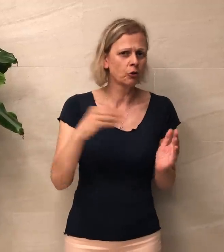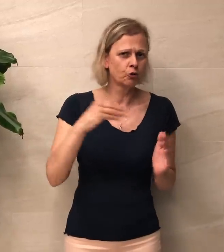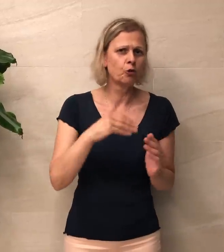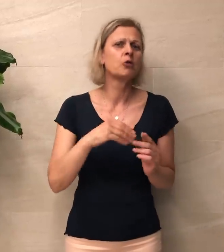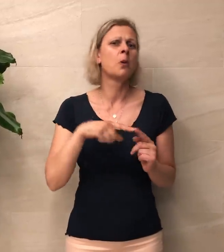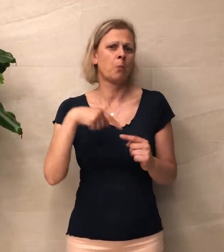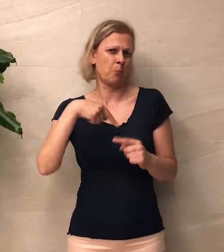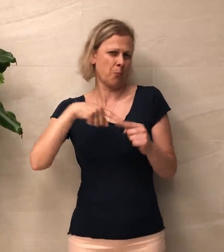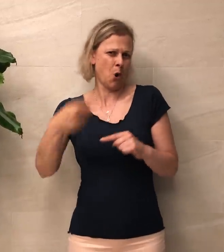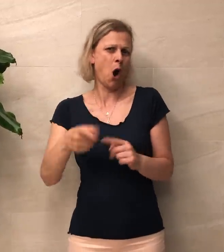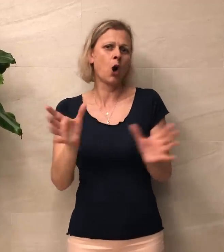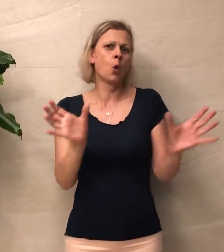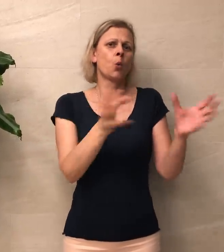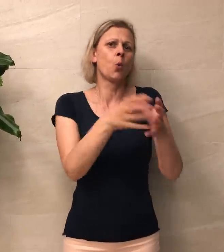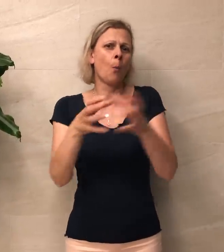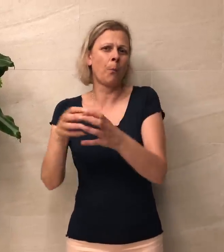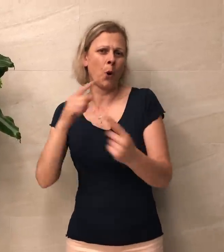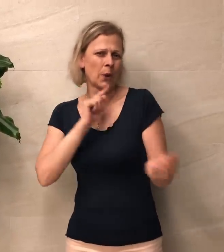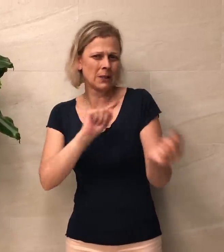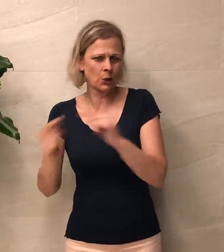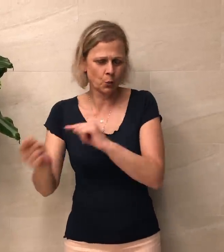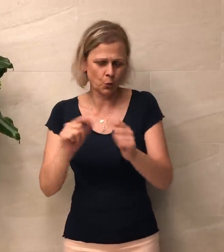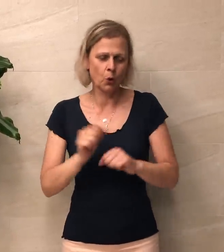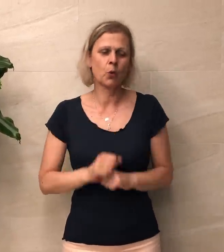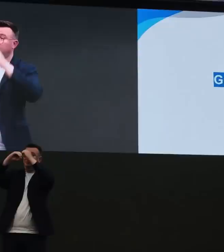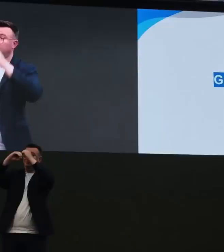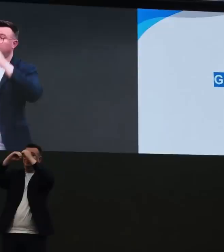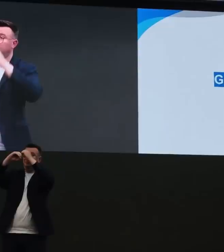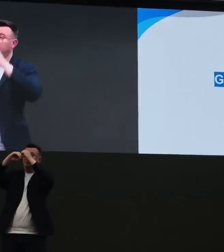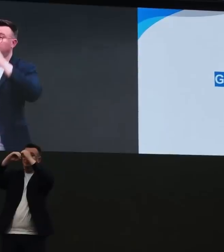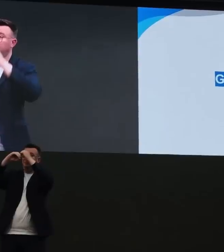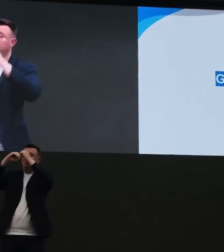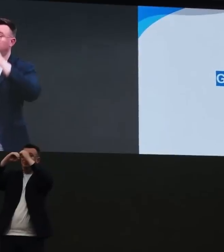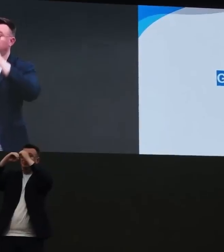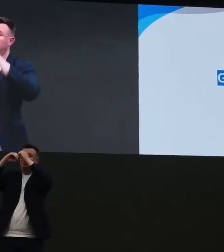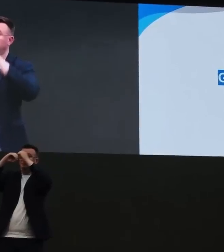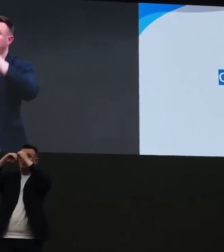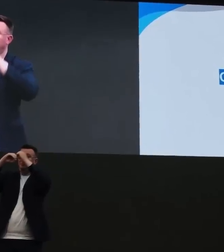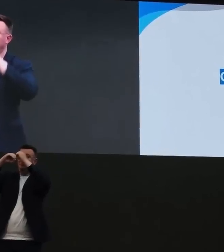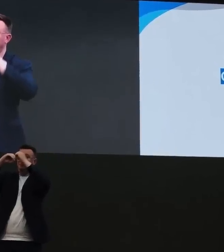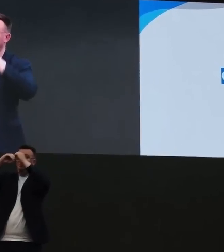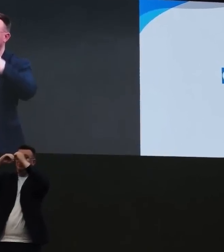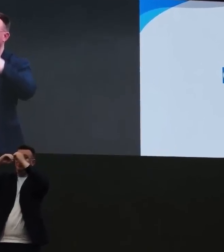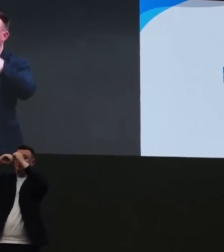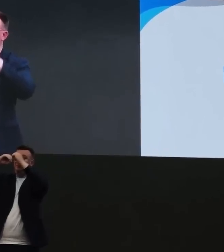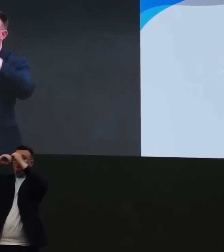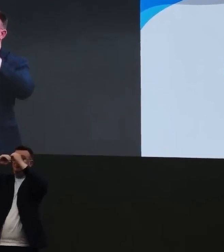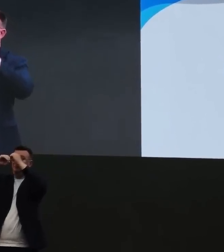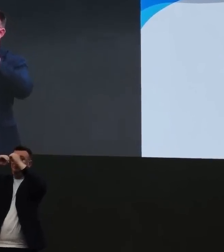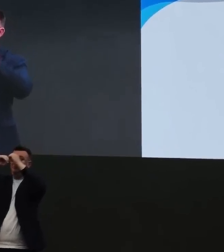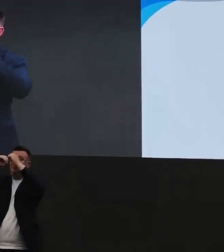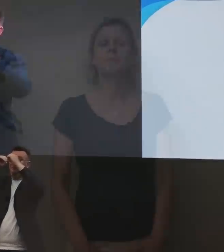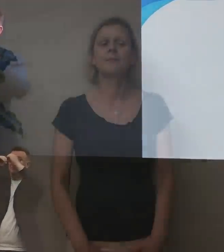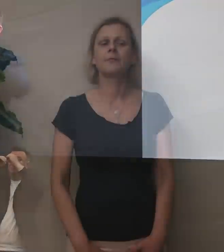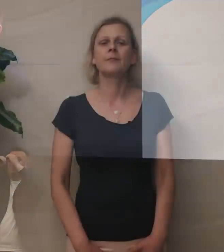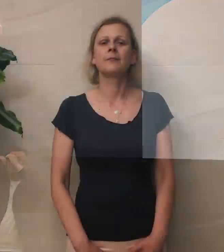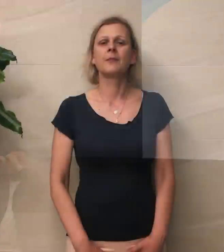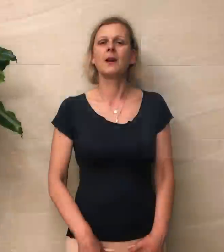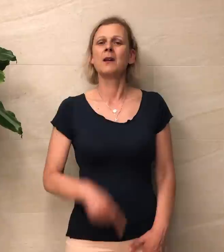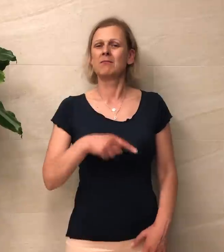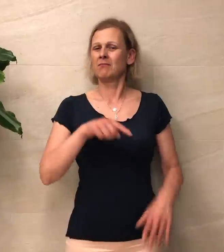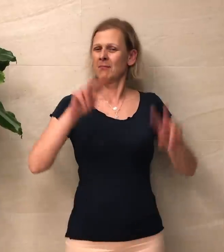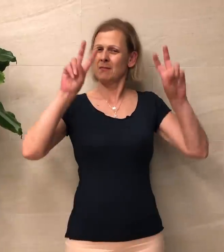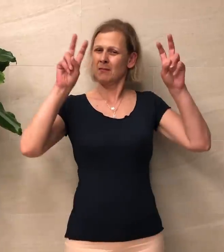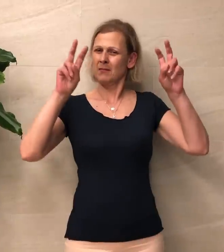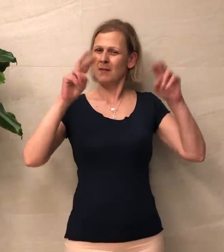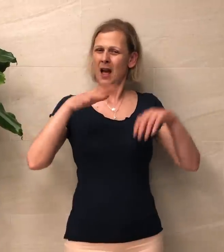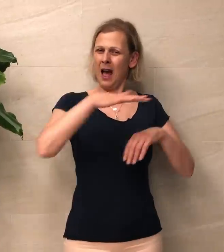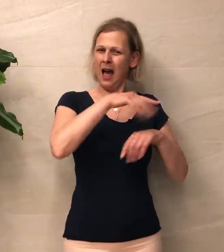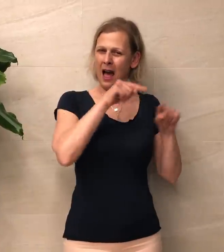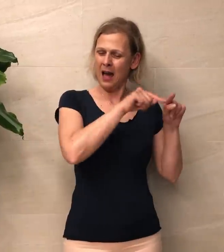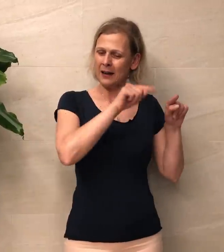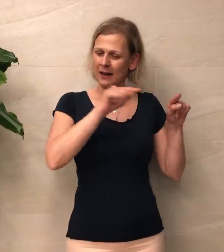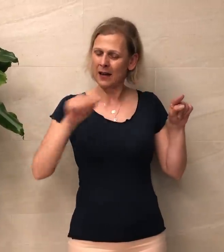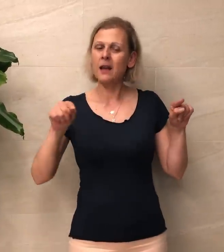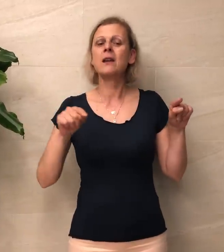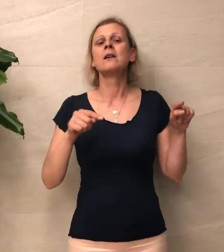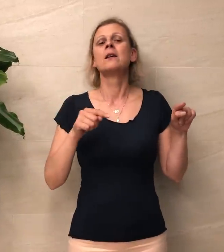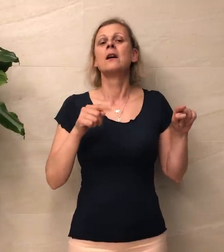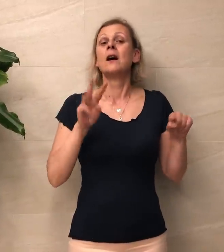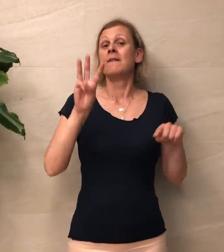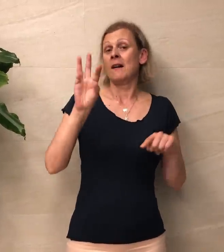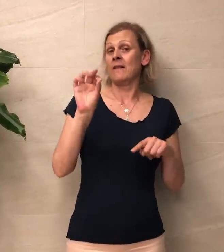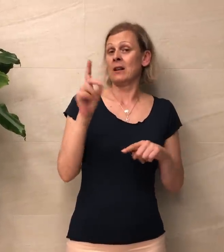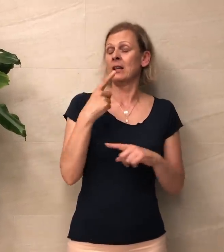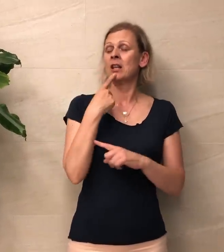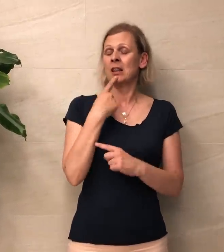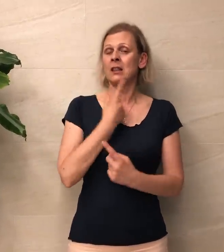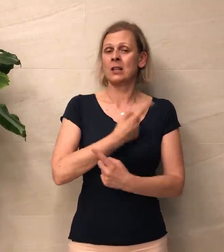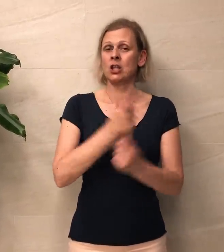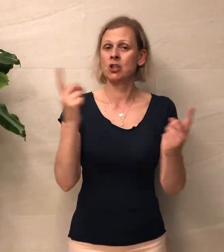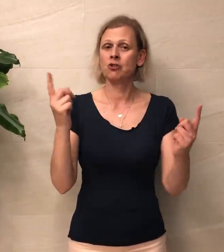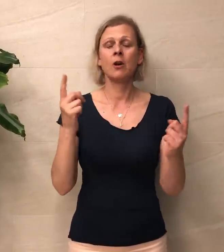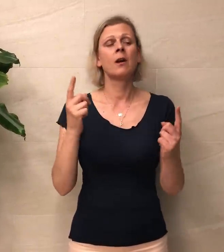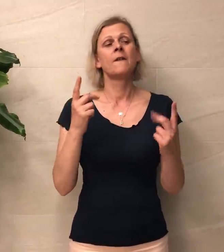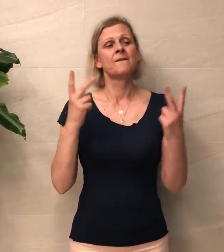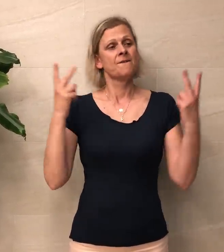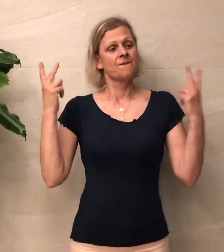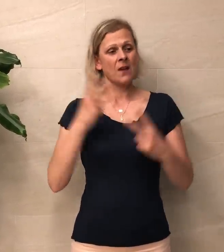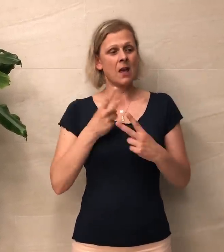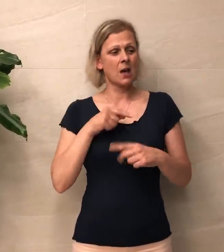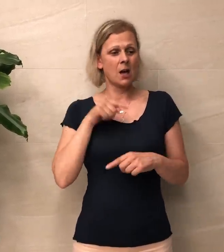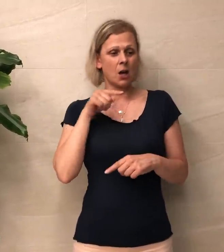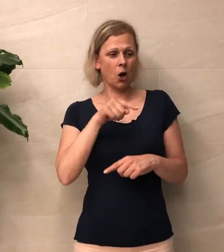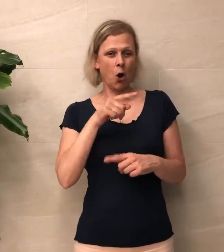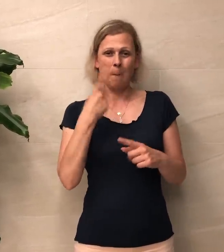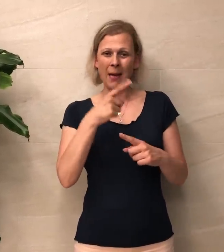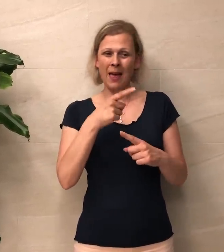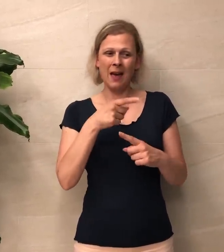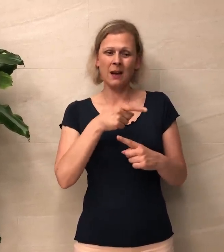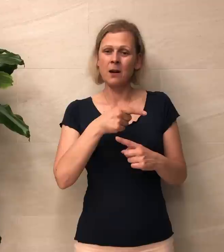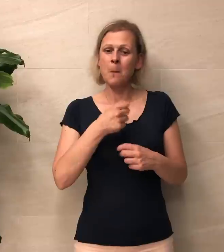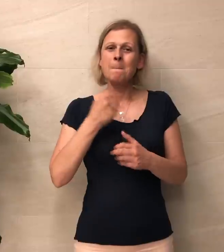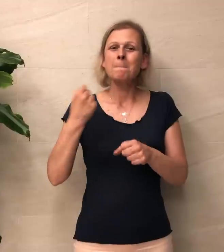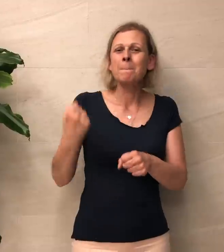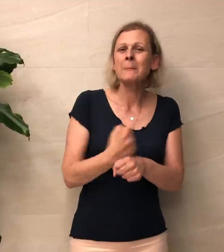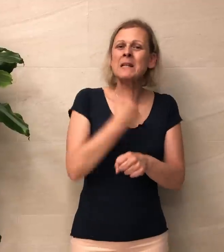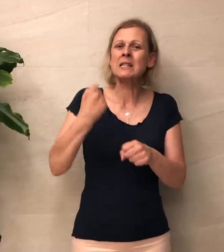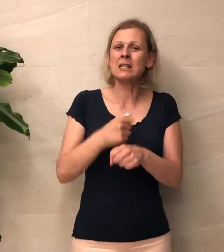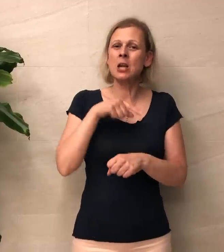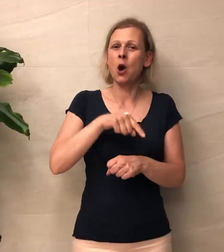necessità di prevedere altre aree di intervento, i gruppi di lavoro ne hanno discusso. La WFD ha ribadito che per realizzare la propria mission è importante